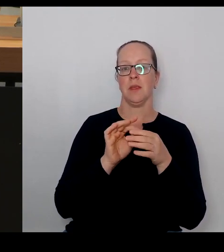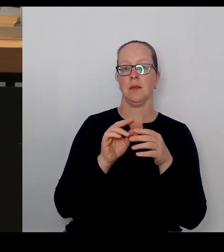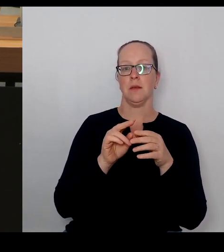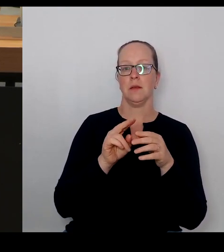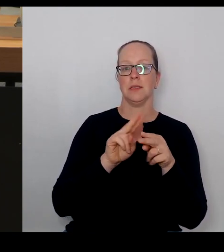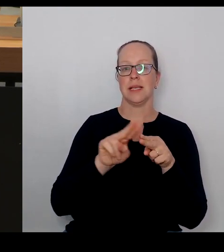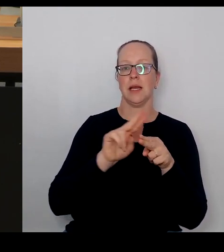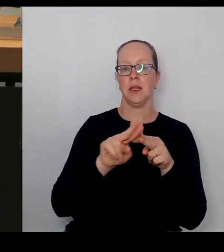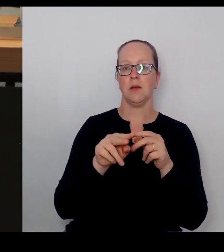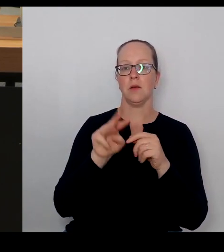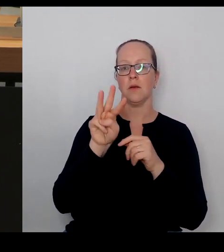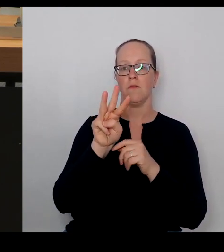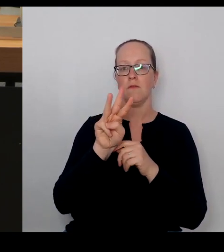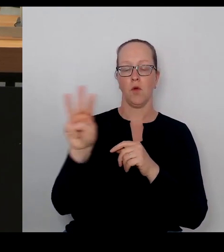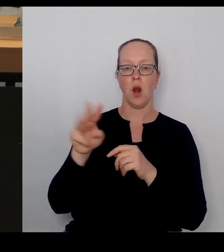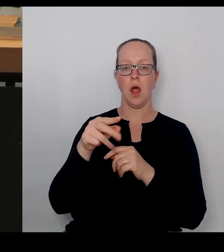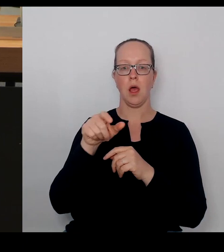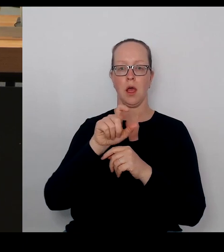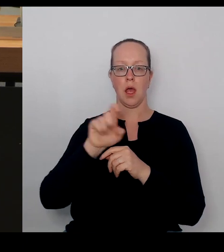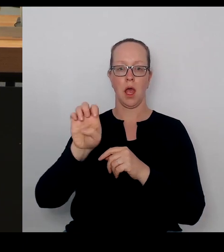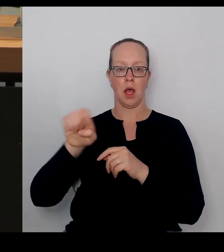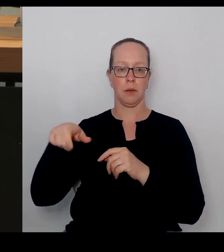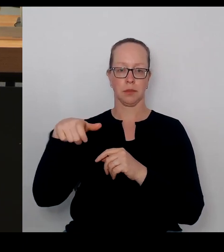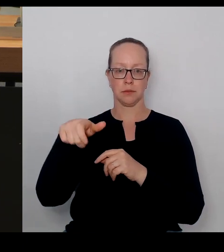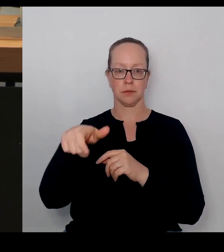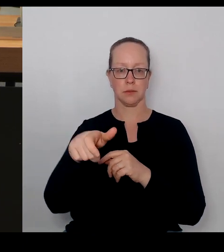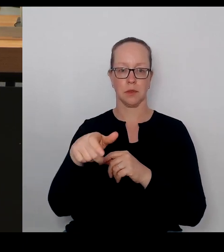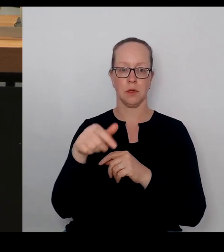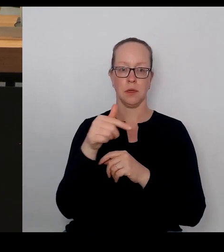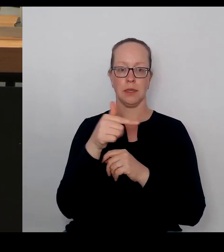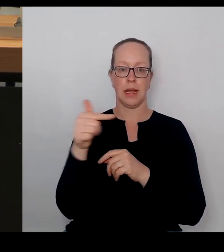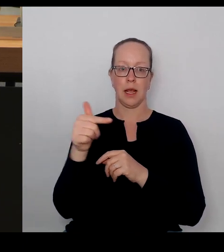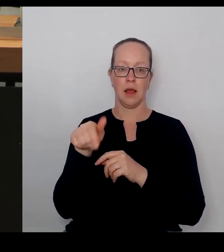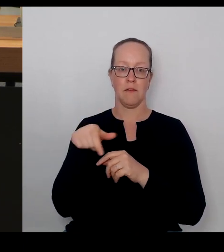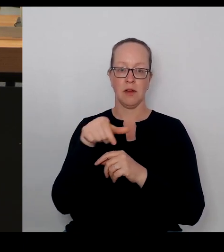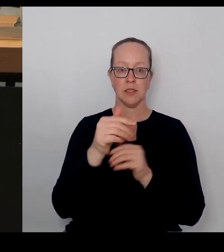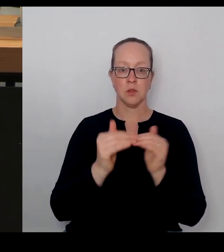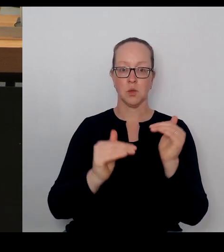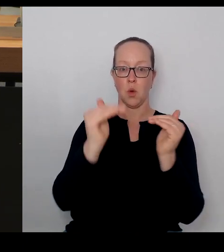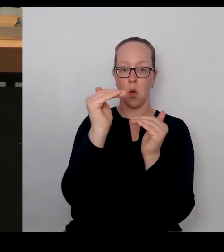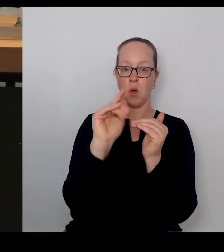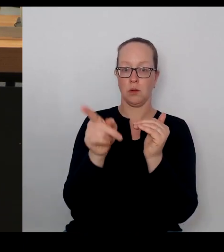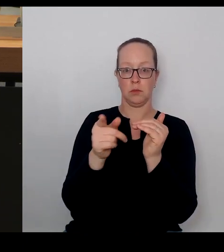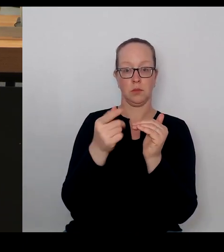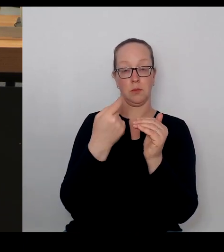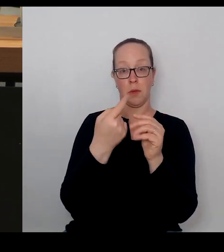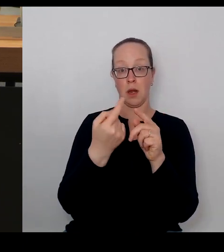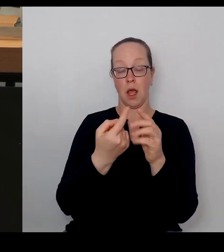Und da sage ich ganz klar Nein. Wir müssen dafür sorgen, dass auch die Kleingewässer ökologisch sind, dass dort auch entsprechend